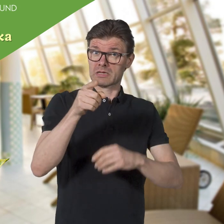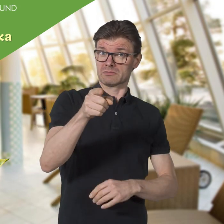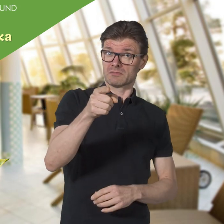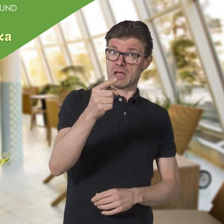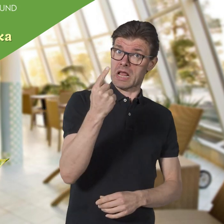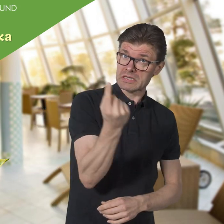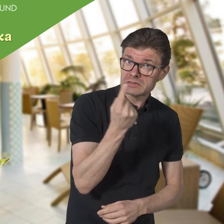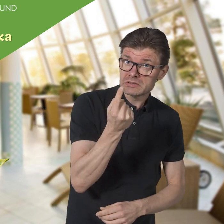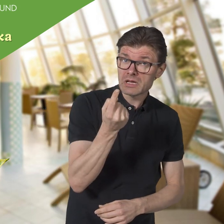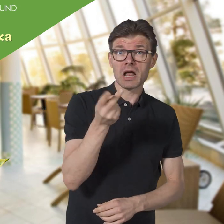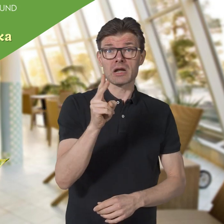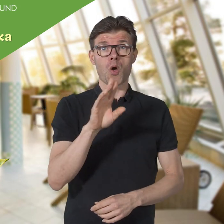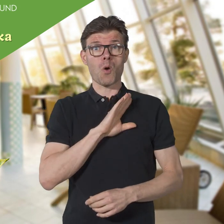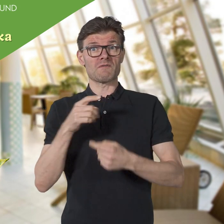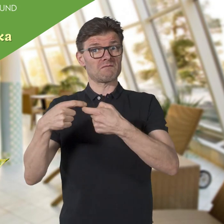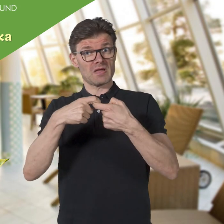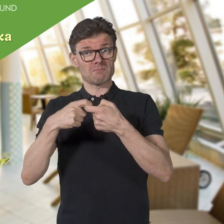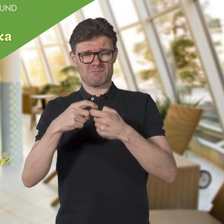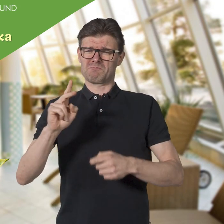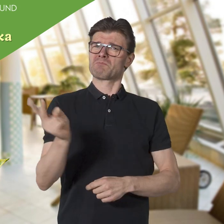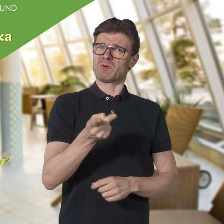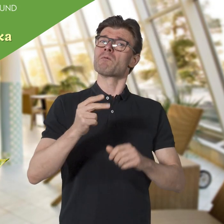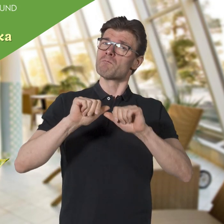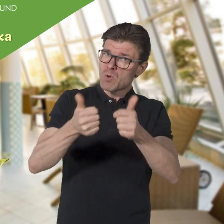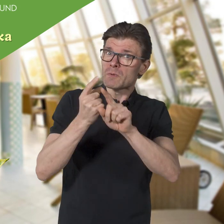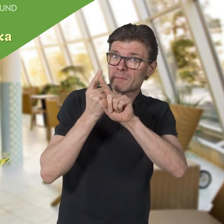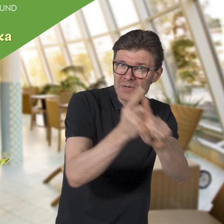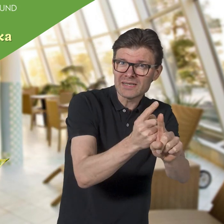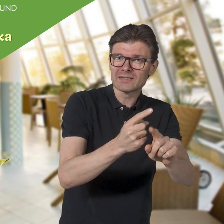Du kan komma antigen ensam eller med din familj!